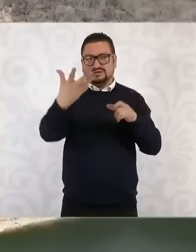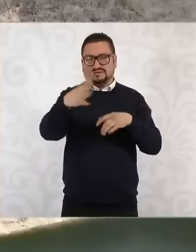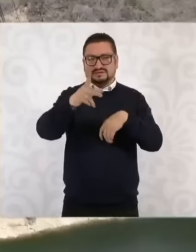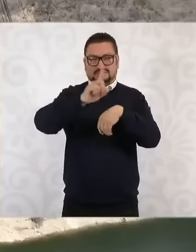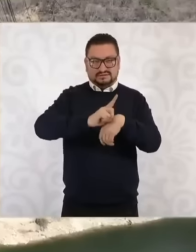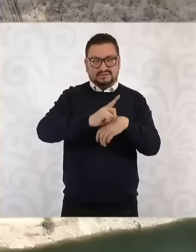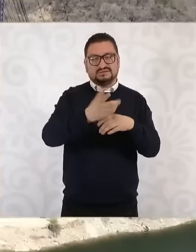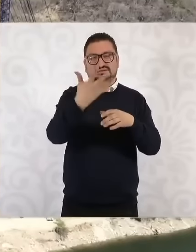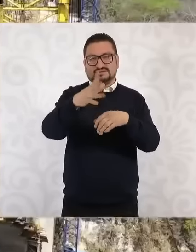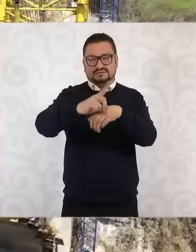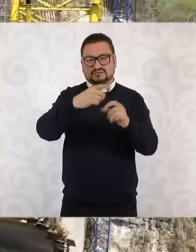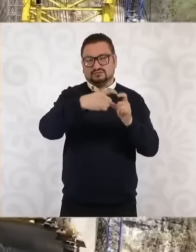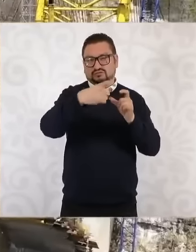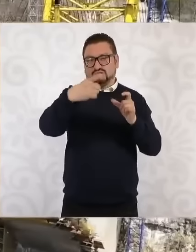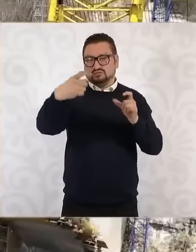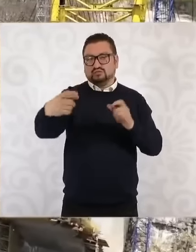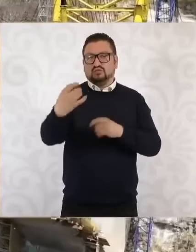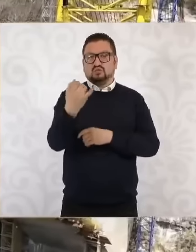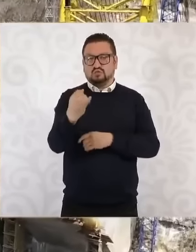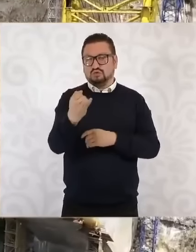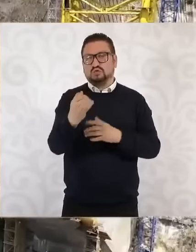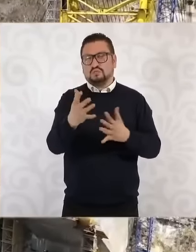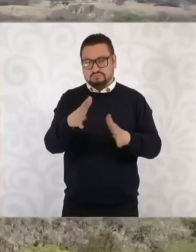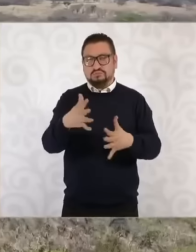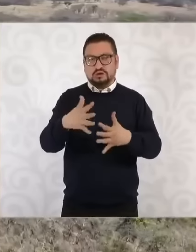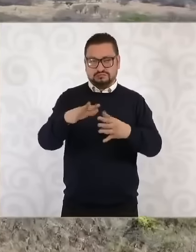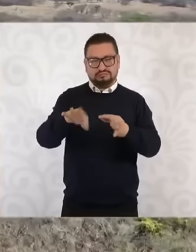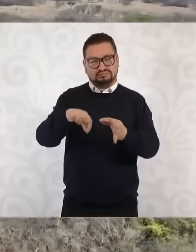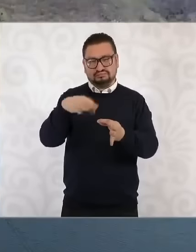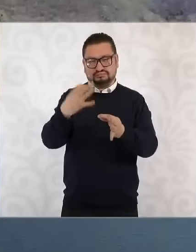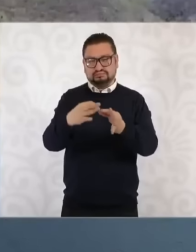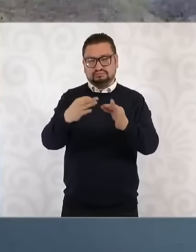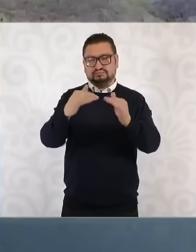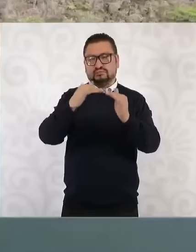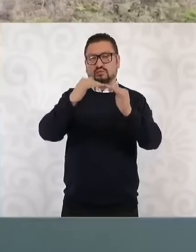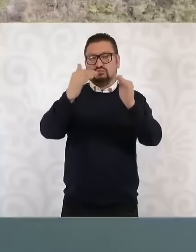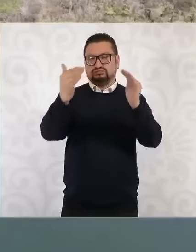nos faltan 10. Entonces, en junio debemos de estar concluyendo el cierre y ya nada más será la parte